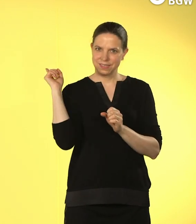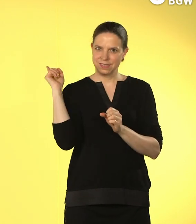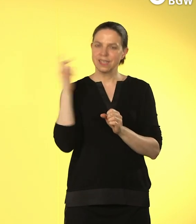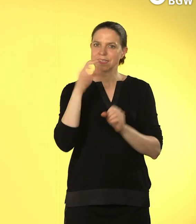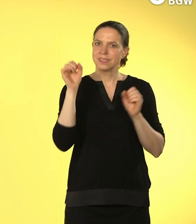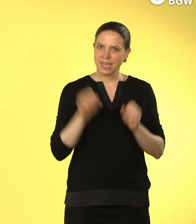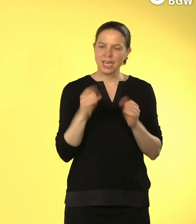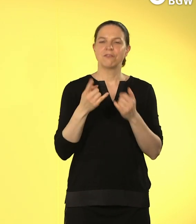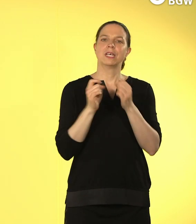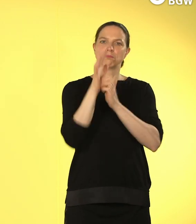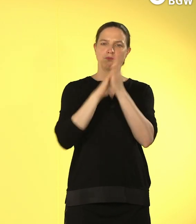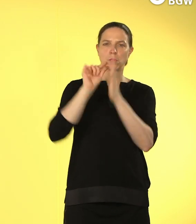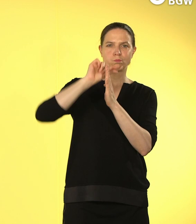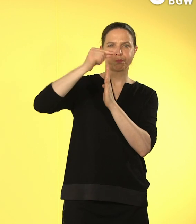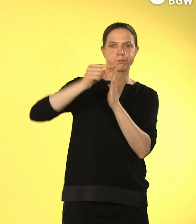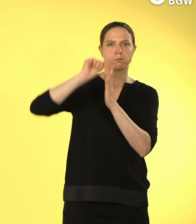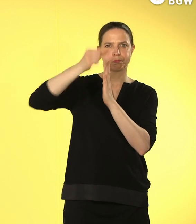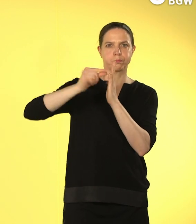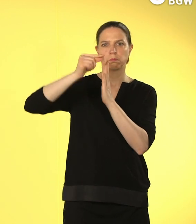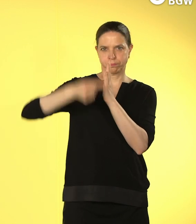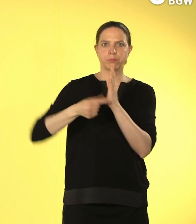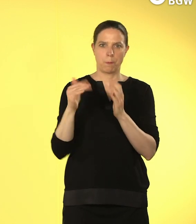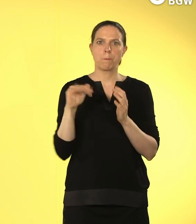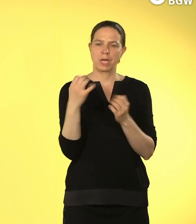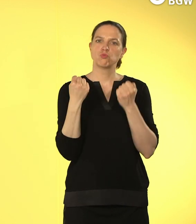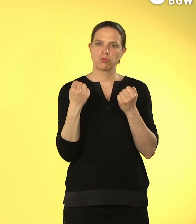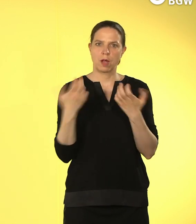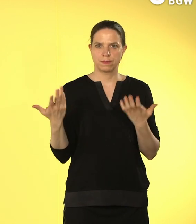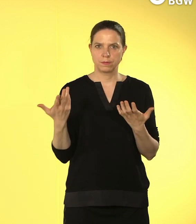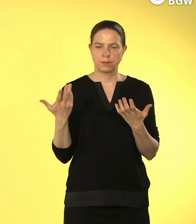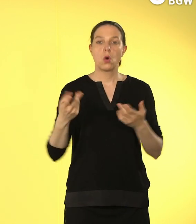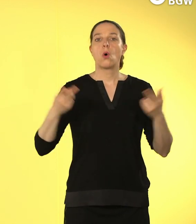Es gibt auch Modelle, je nachdem, mit welchen Werkstoffen gearbeitet wird,